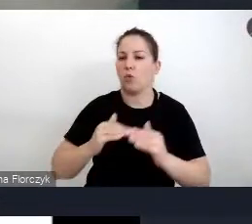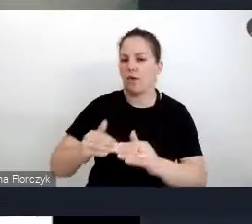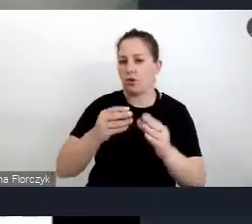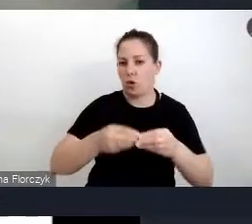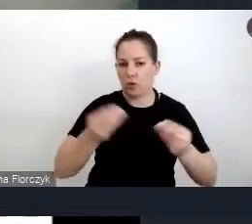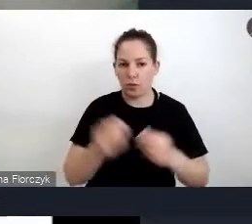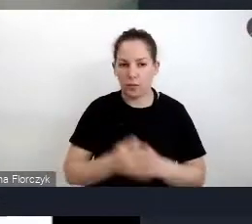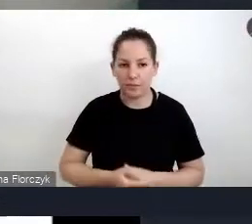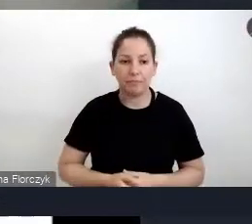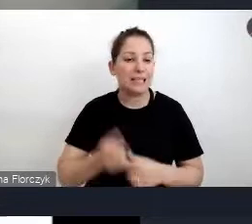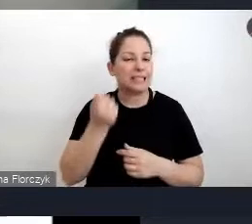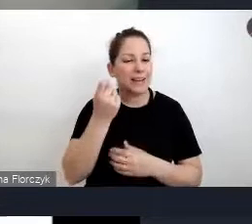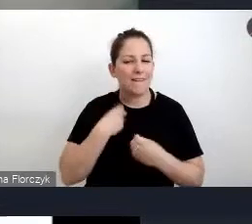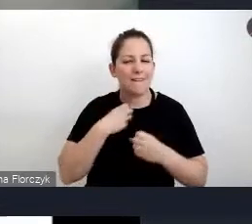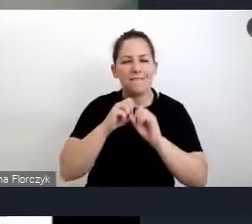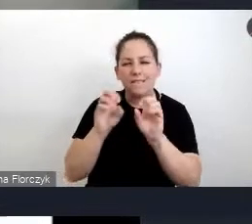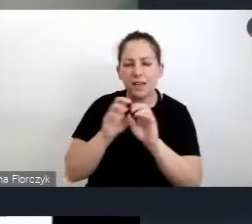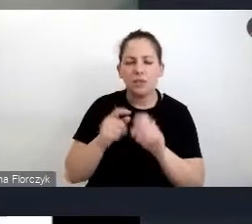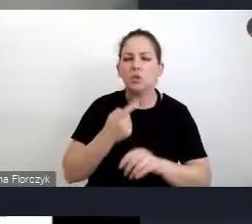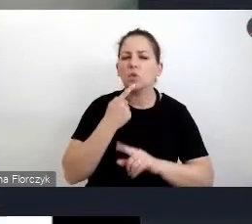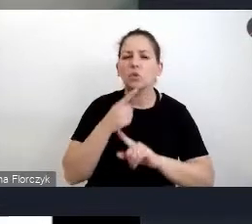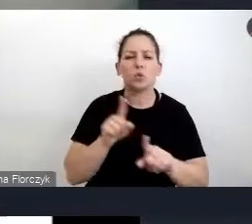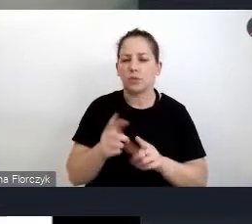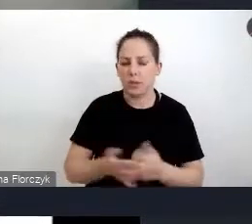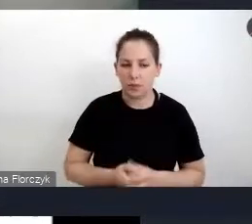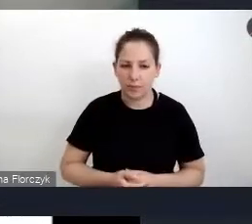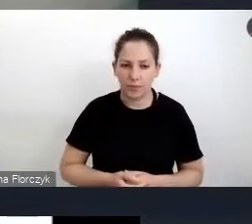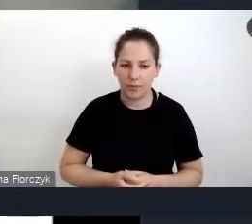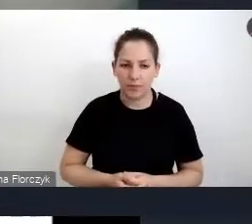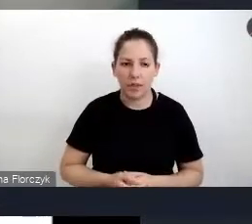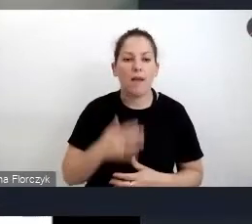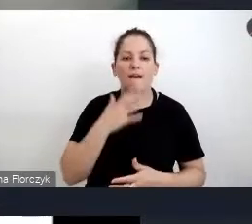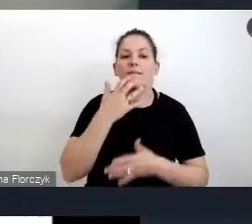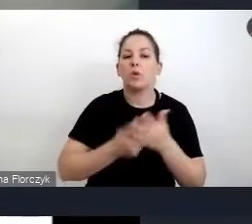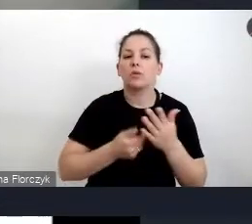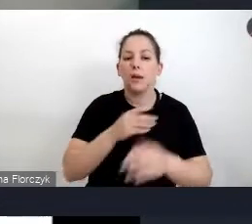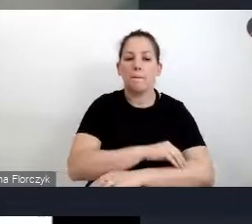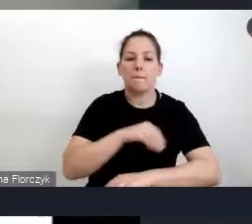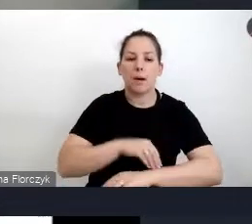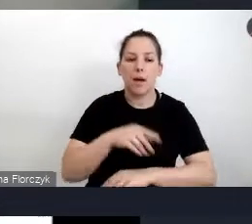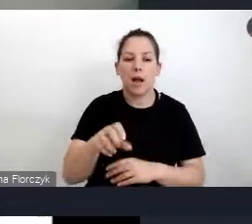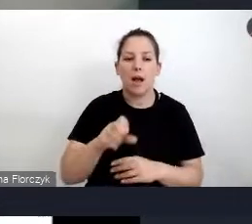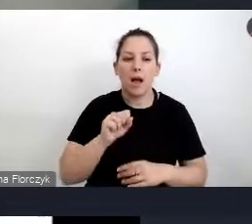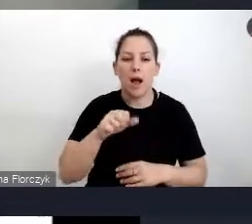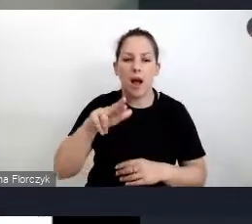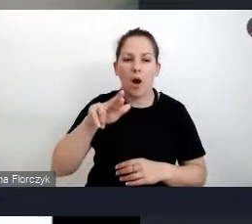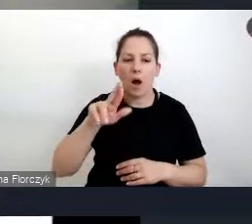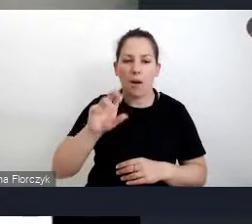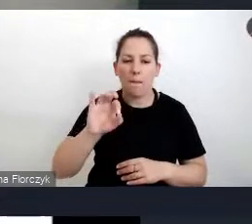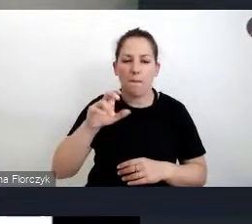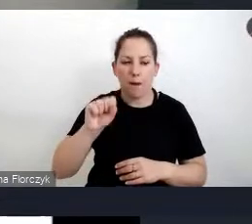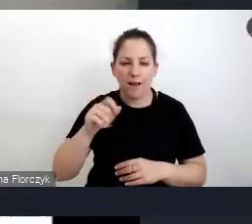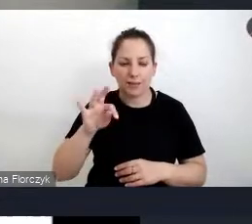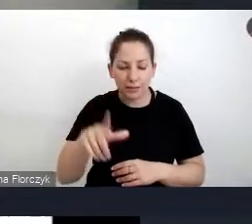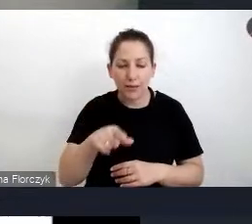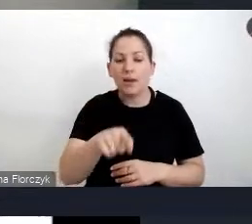Za chwilę wyjaśnię, co to oznacza. Wykorzystujemy metodę URBACT, która obejmuje tworzenie sieci i partnerskie uczenie się poprzez działanie